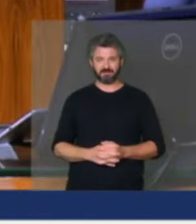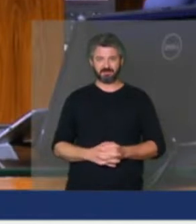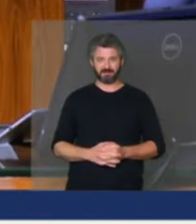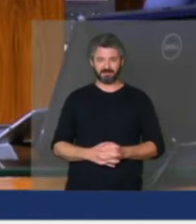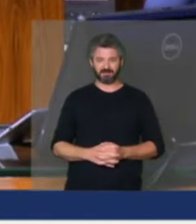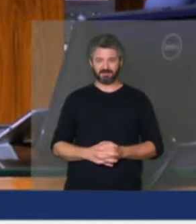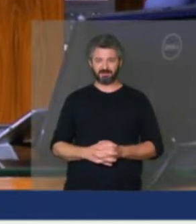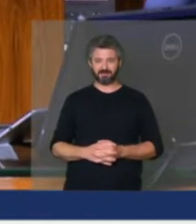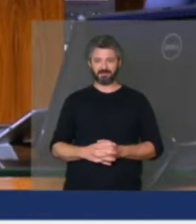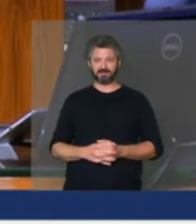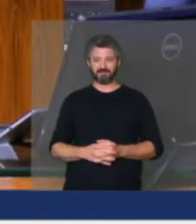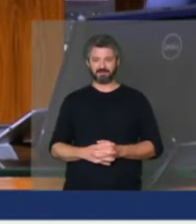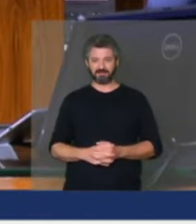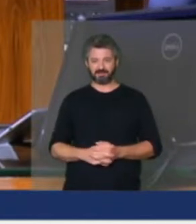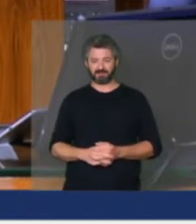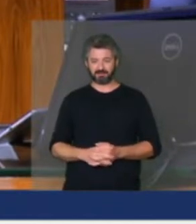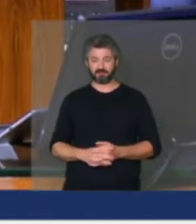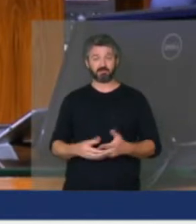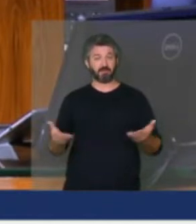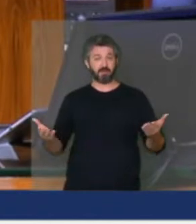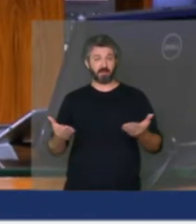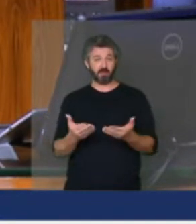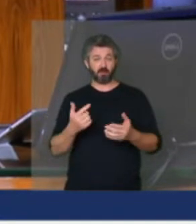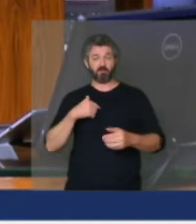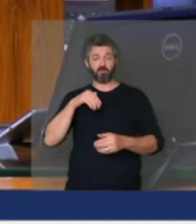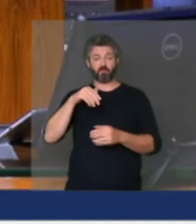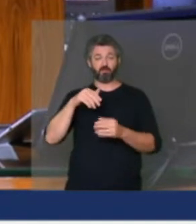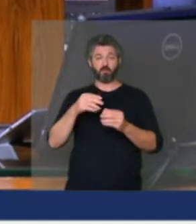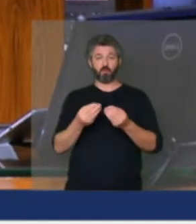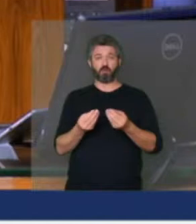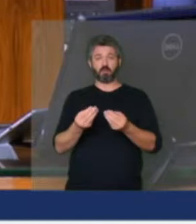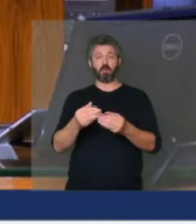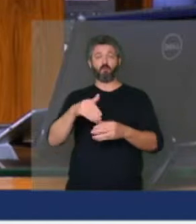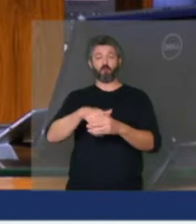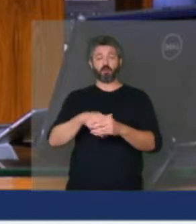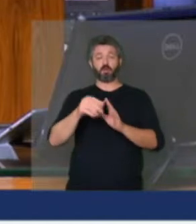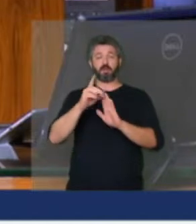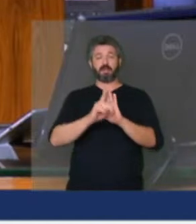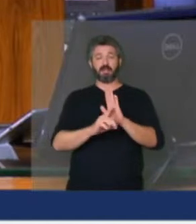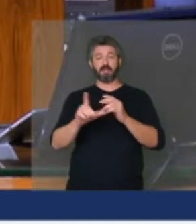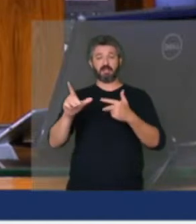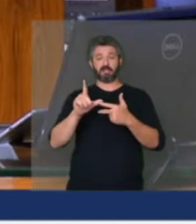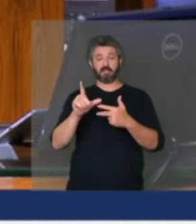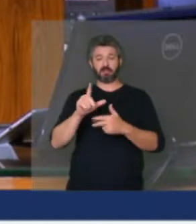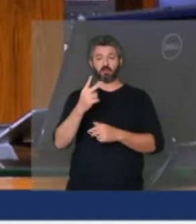IMPEACHMENT JÁ . -- [PRESIDENTE]: NESSE MOMENTO EU VOU COLOCAR EM VOTAÇÃO O PROJETO DE DECRETO LEGISLATIVO NÚMERO 255 DE